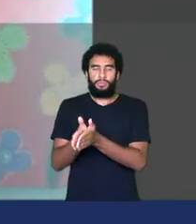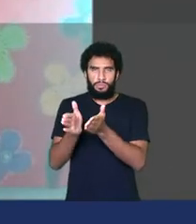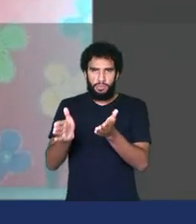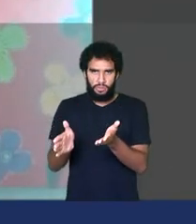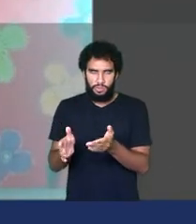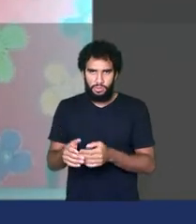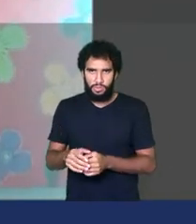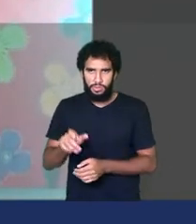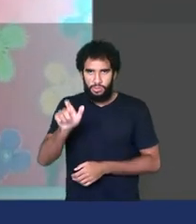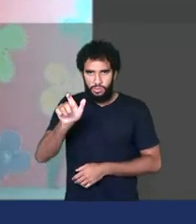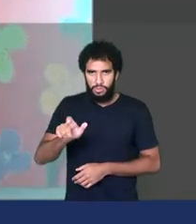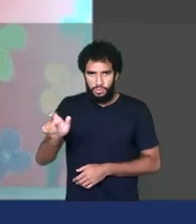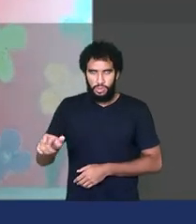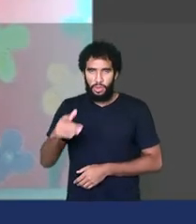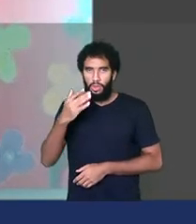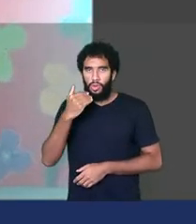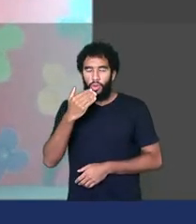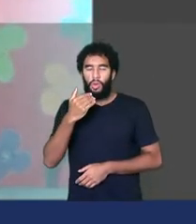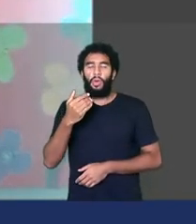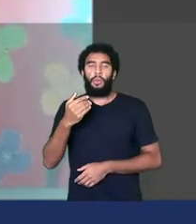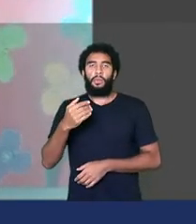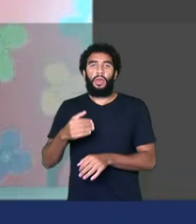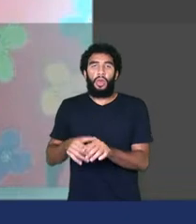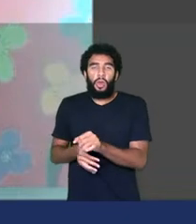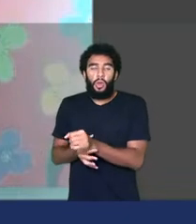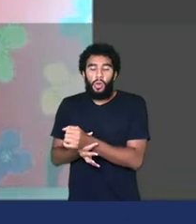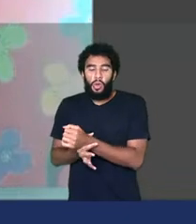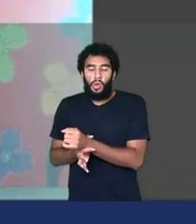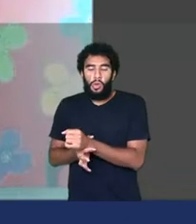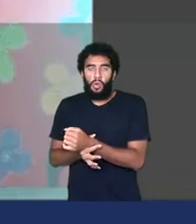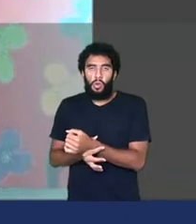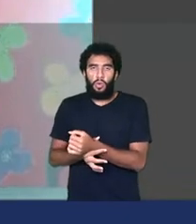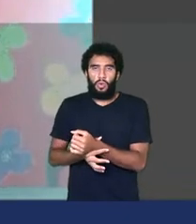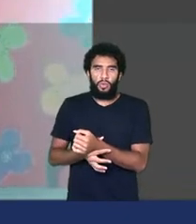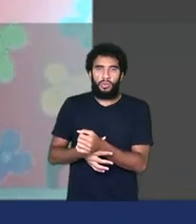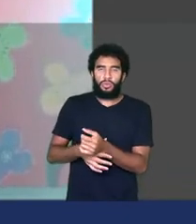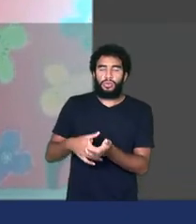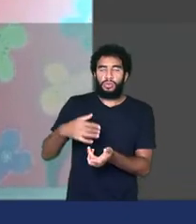PRINCIPALMENTE OS MAIS POBRES, ONDE AS PESSOAS COMEÇAM COMER OSSO, CABEÇA DE GALINHA, QUE